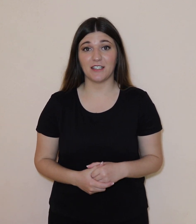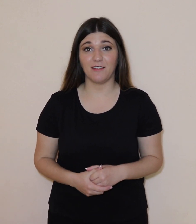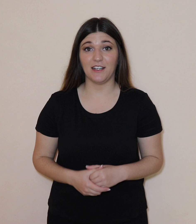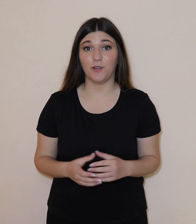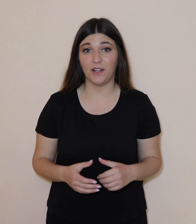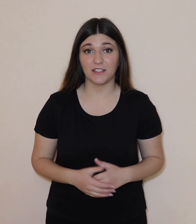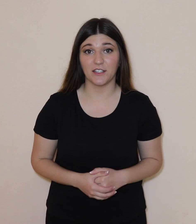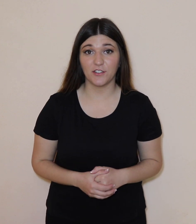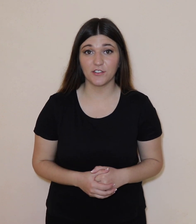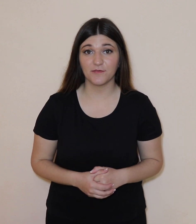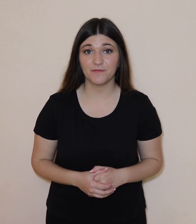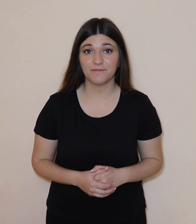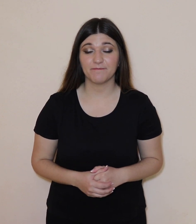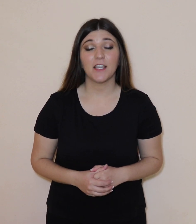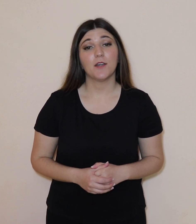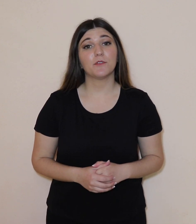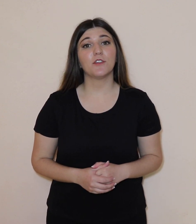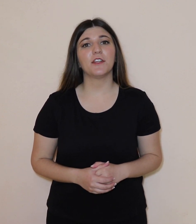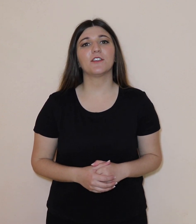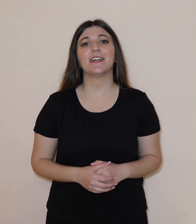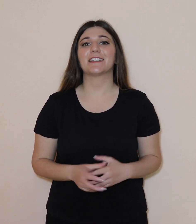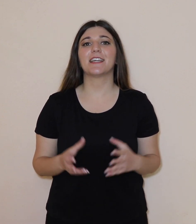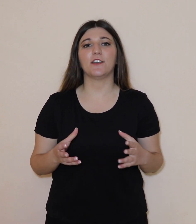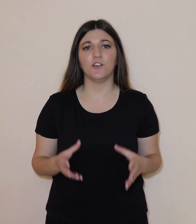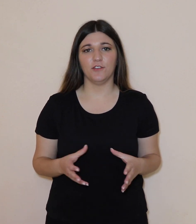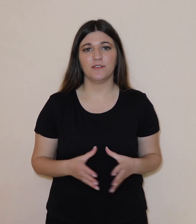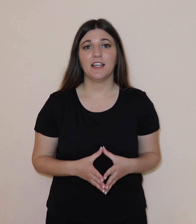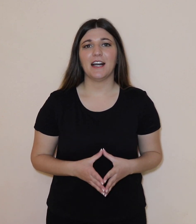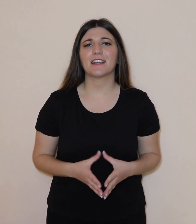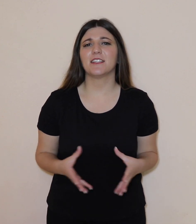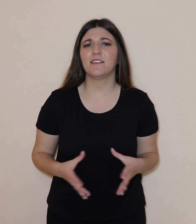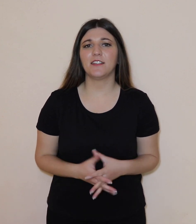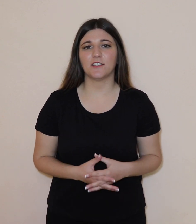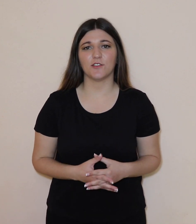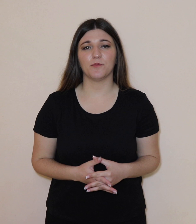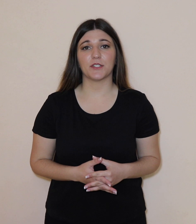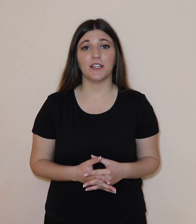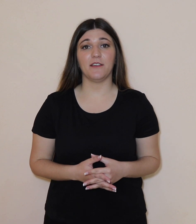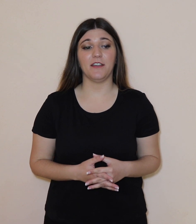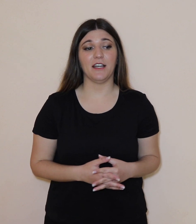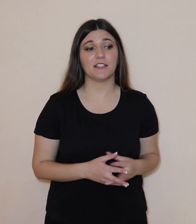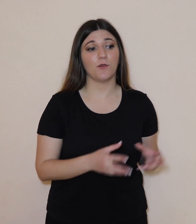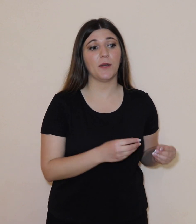hablan lengua de signos? Pues lo cierto es que no. ¿A qué se debe esto? Pues se debe a si alguna